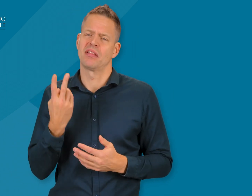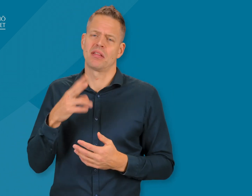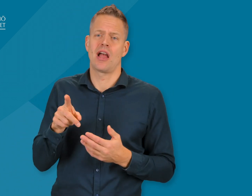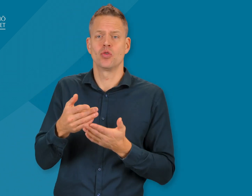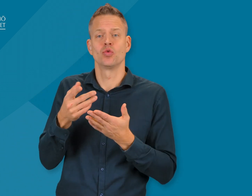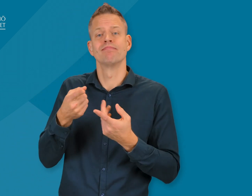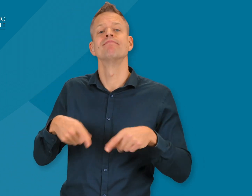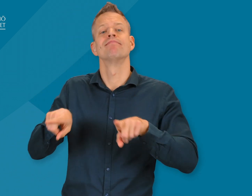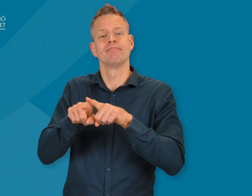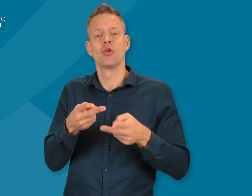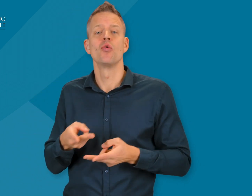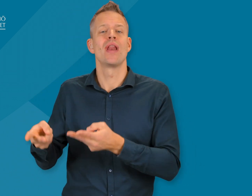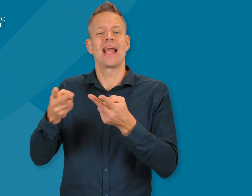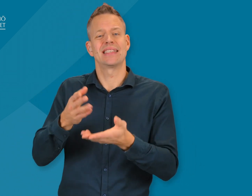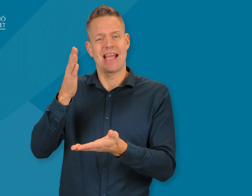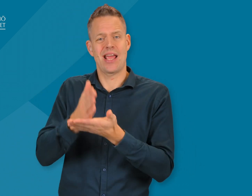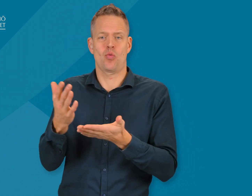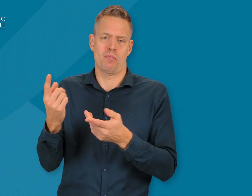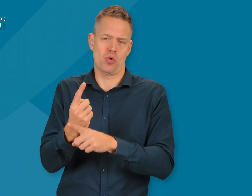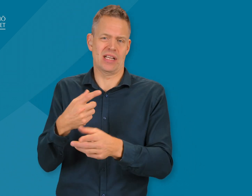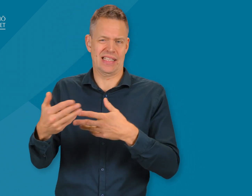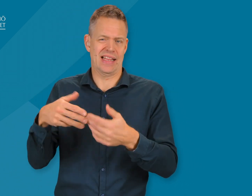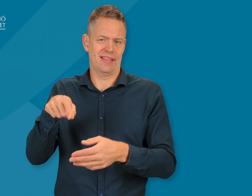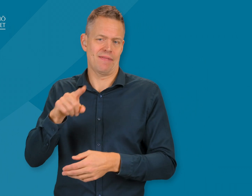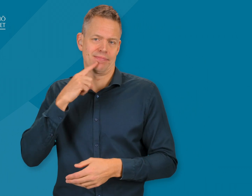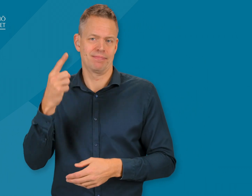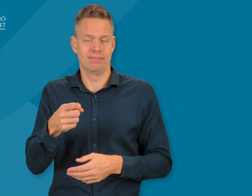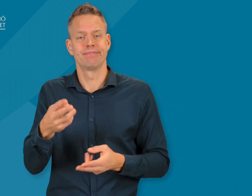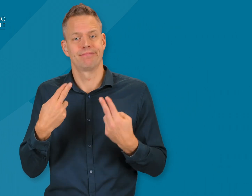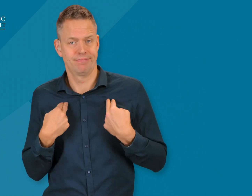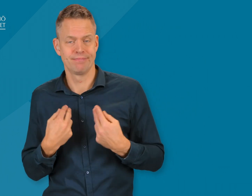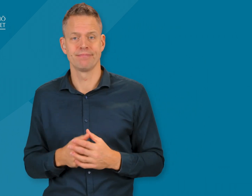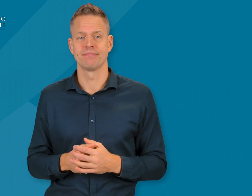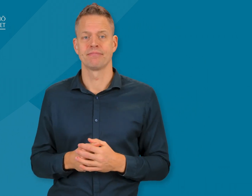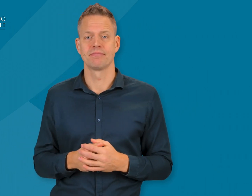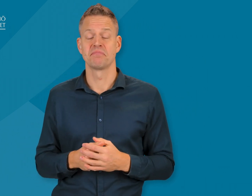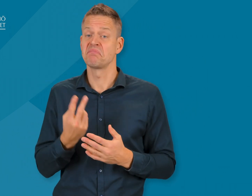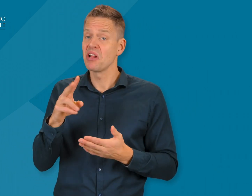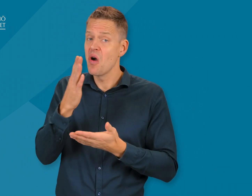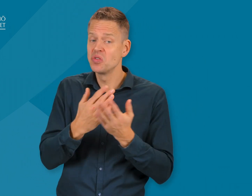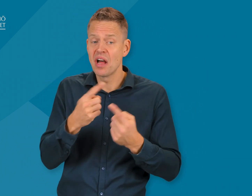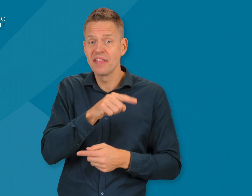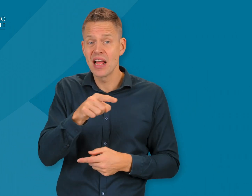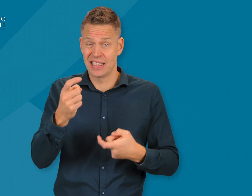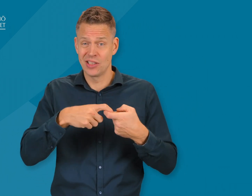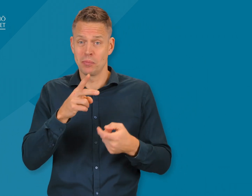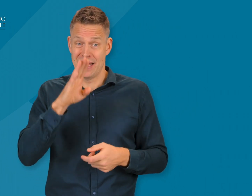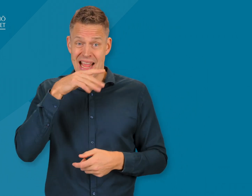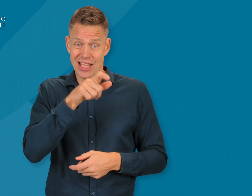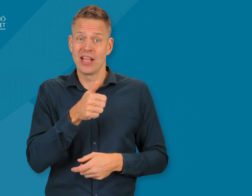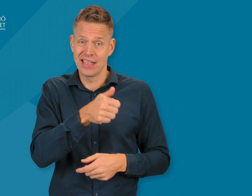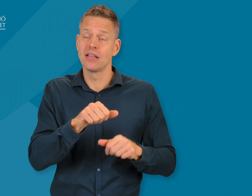suorittaakseen yleisen edun mukaisen tehtävän tai joissain tilanteissa henkilön itsensä -